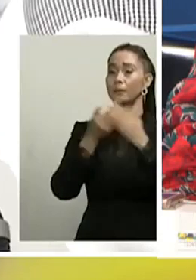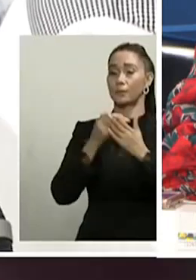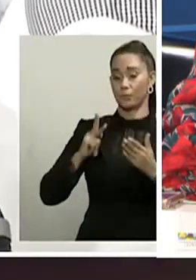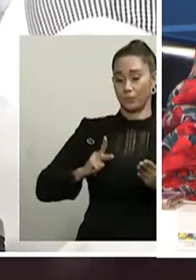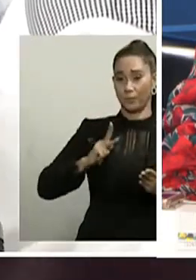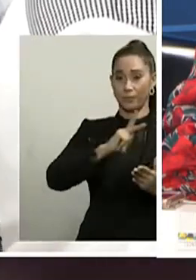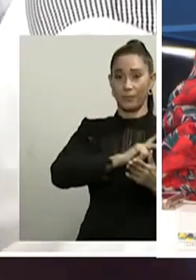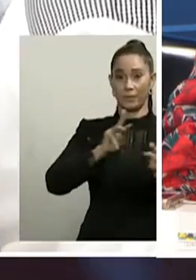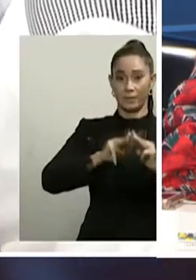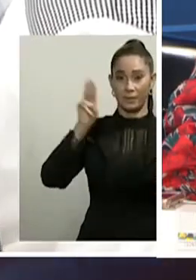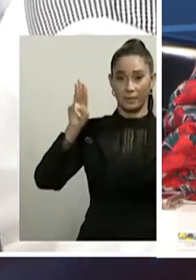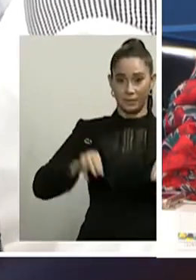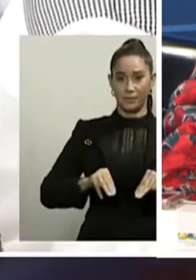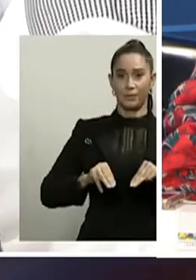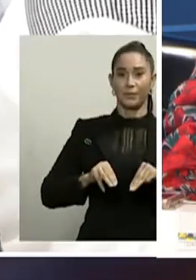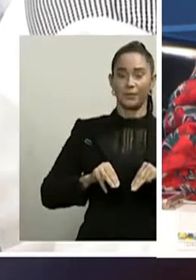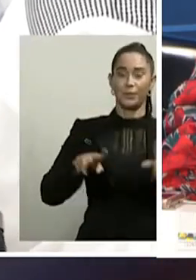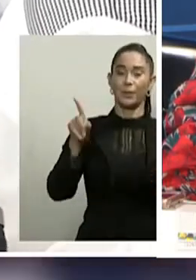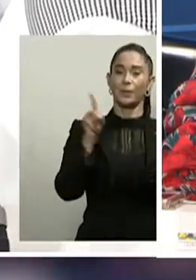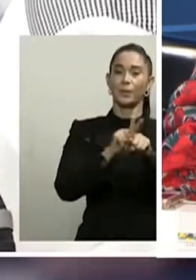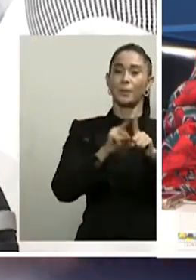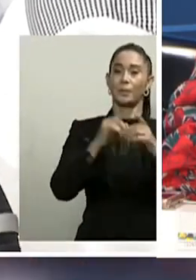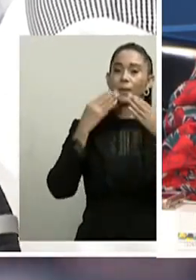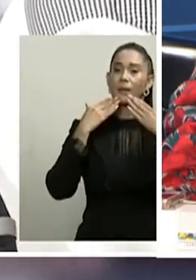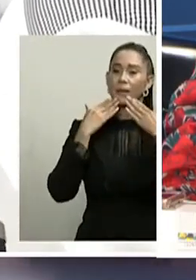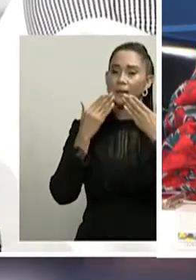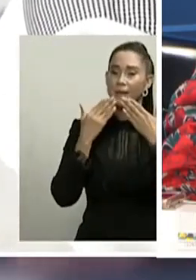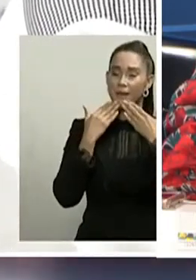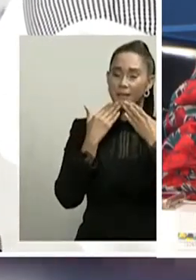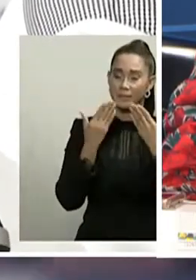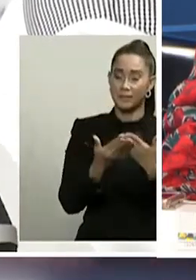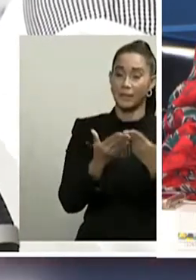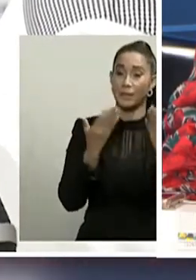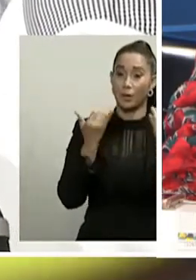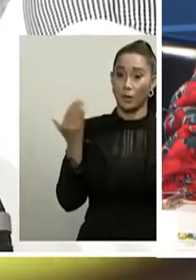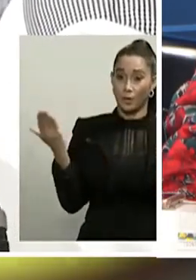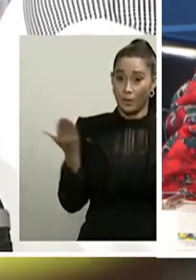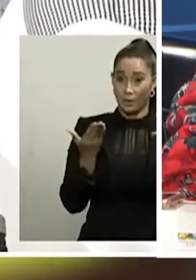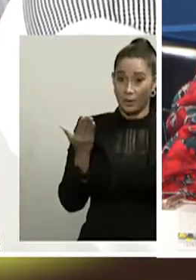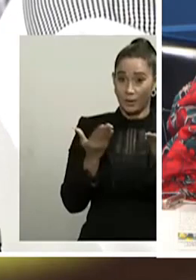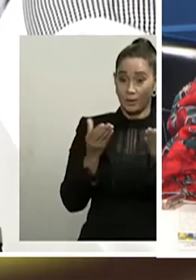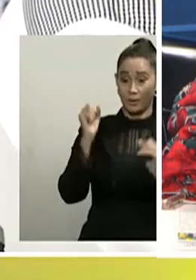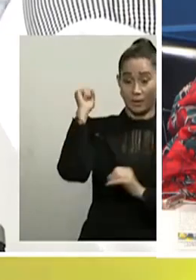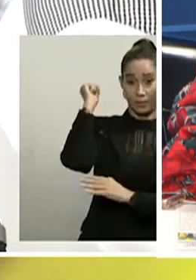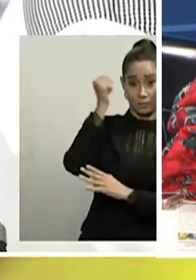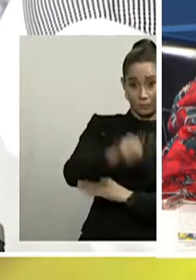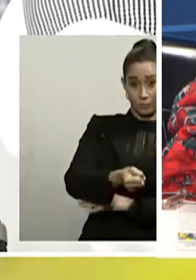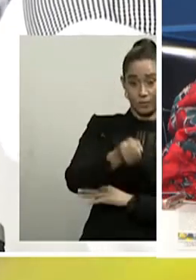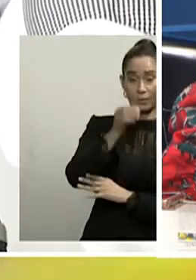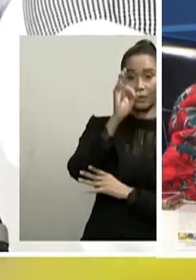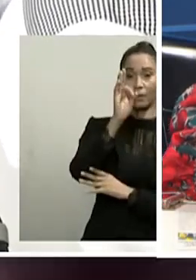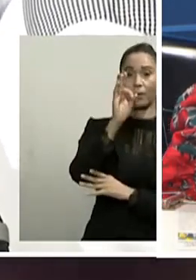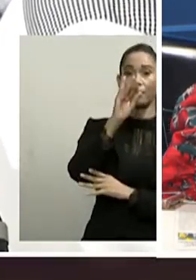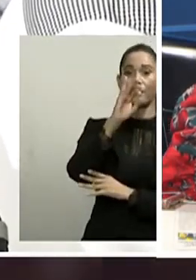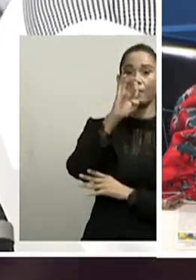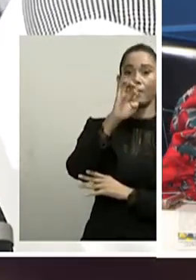es para el sector privado pero lo que ha llamado la atención quizás es con la facilidad y rapidez